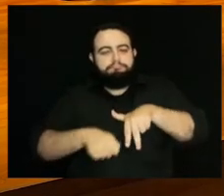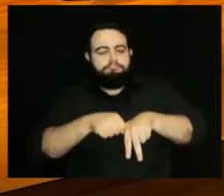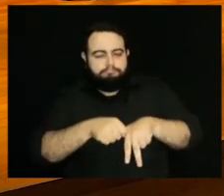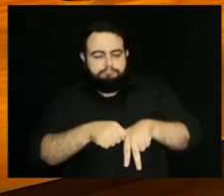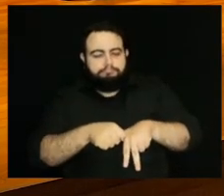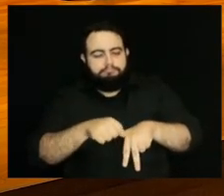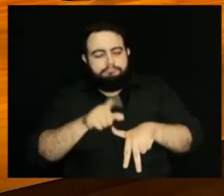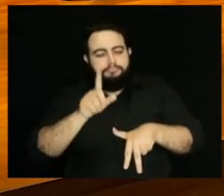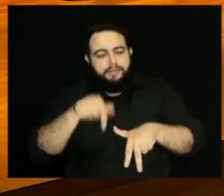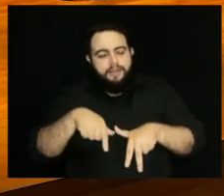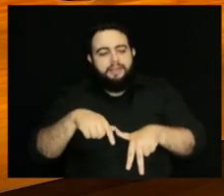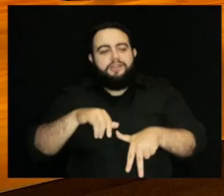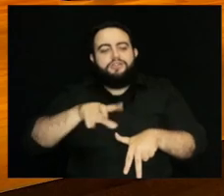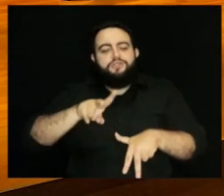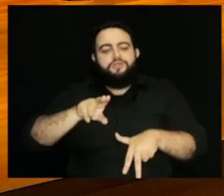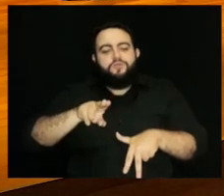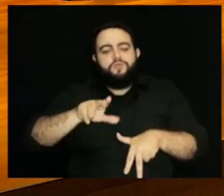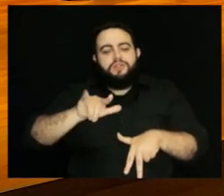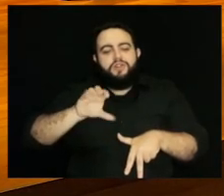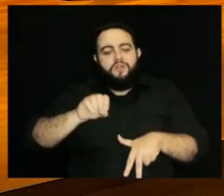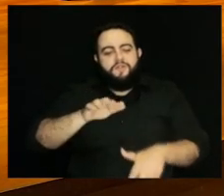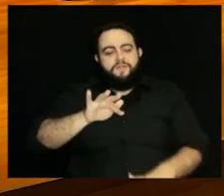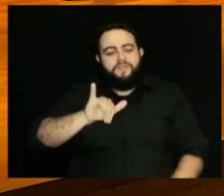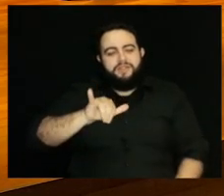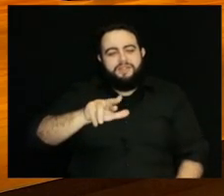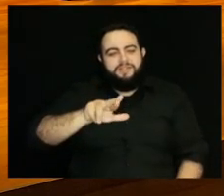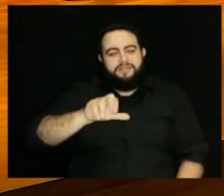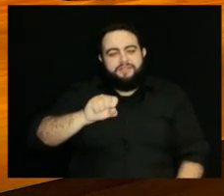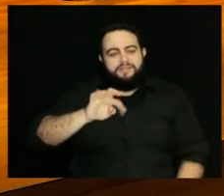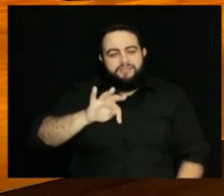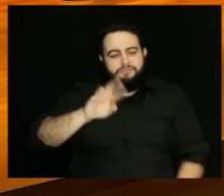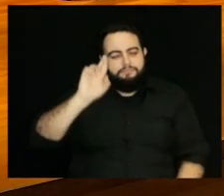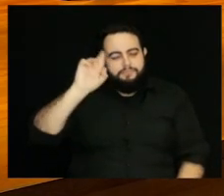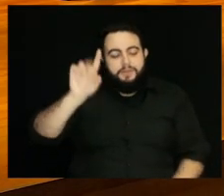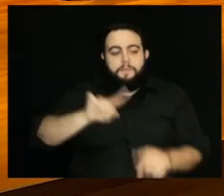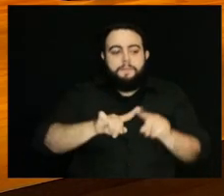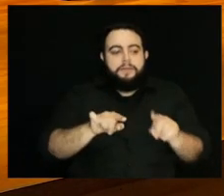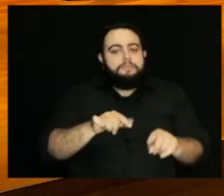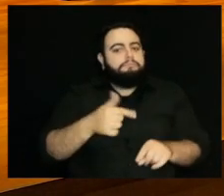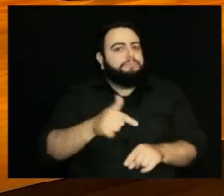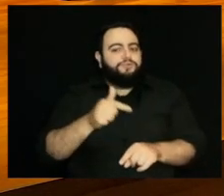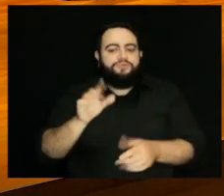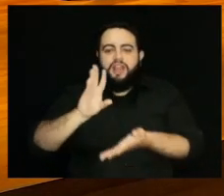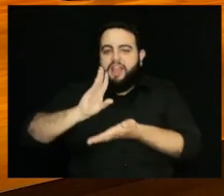era o próprio Julio First. Só que ninguém gravava, não tinha gravadora. E aí esses caras começam a gravar.